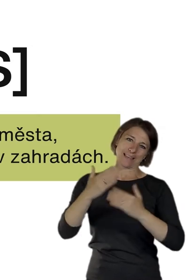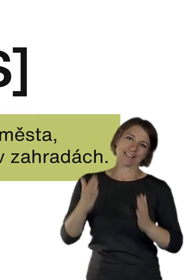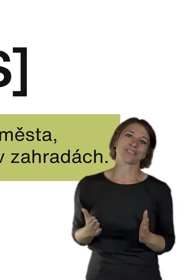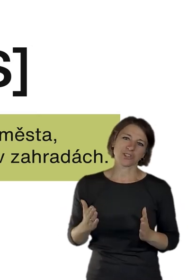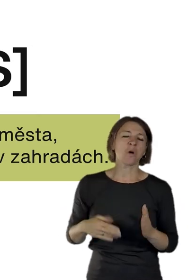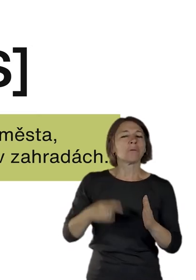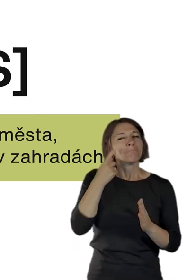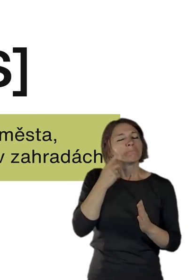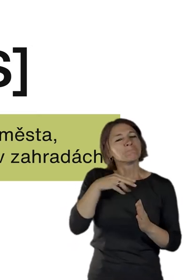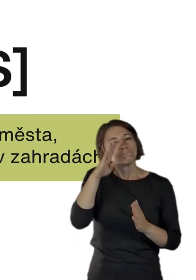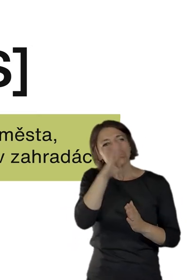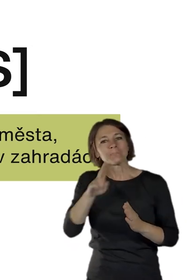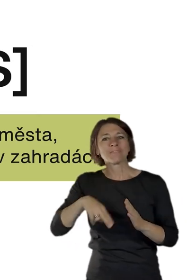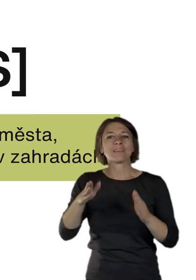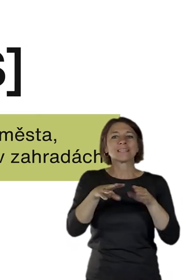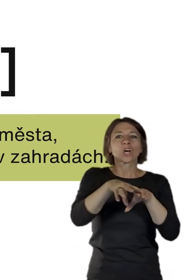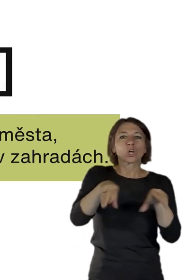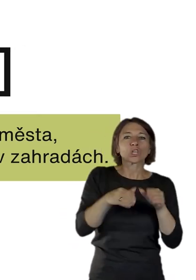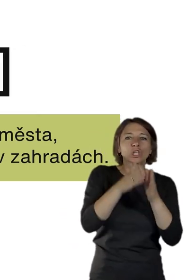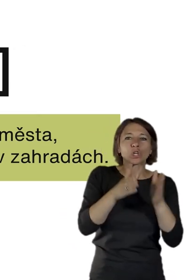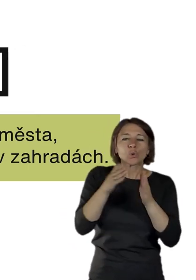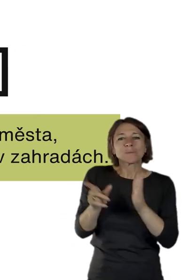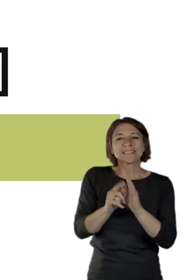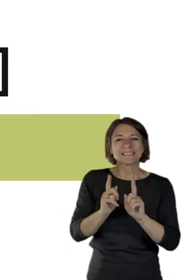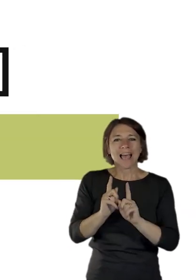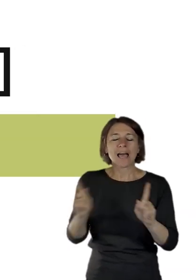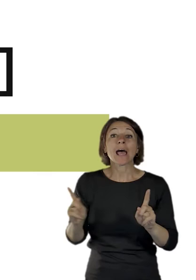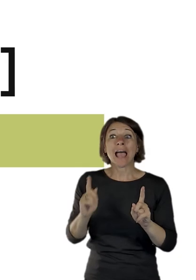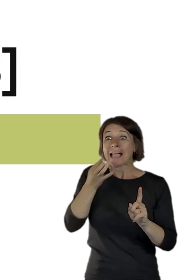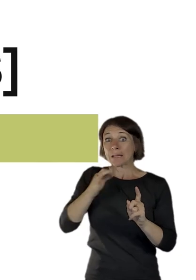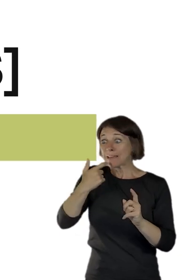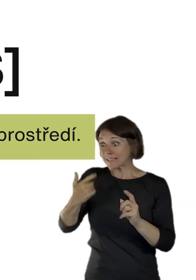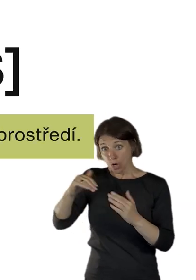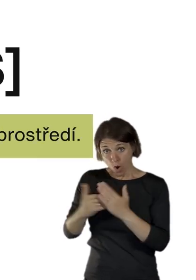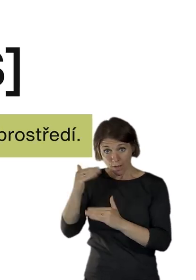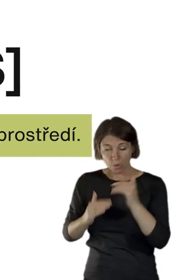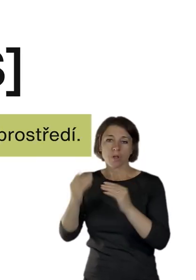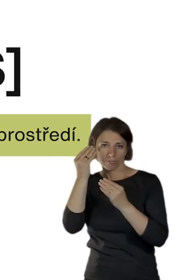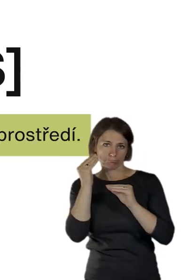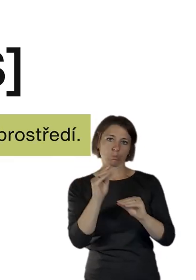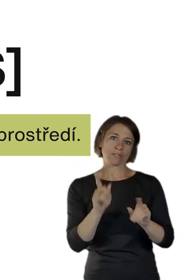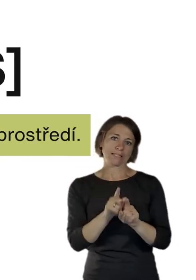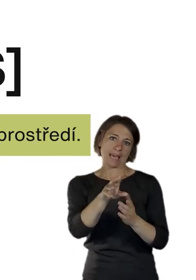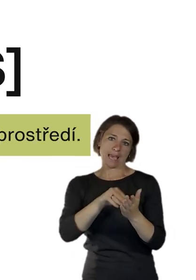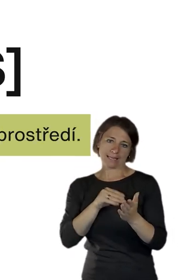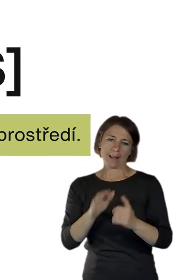domy v zahradách i nová zástavba musí respektovat tento charakter. Písmeno O označuje obytné využití.